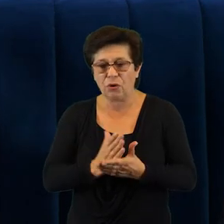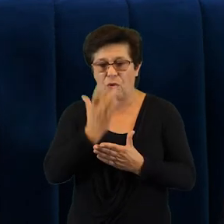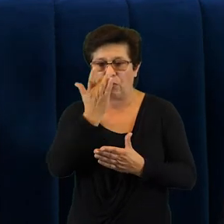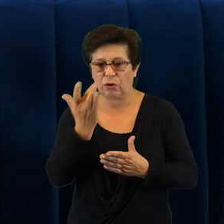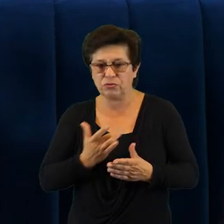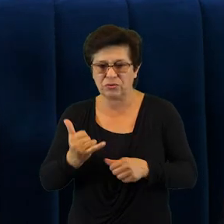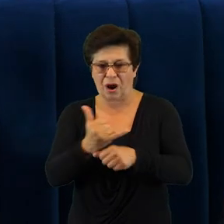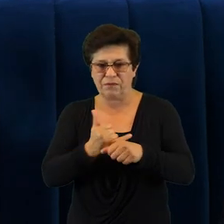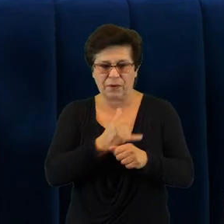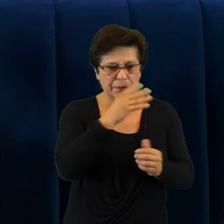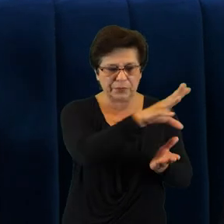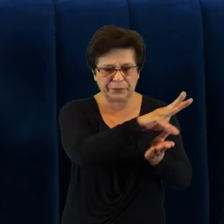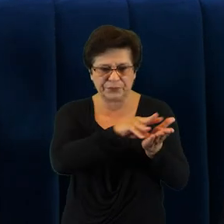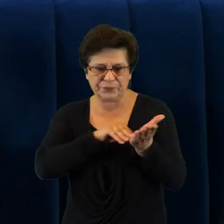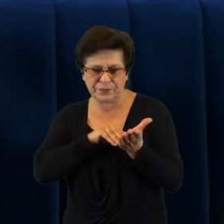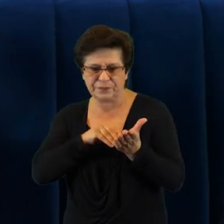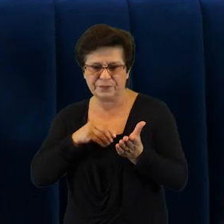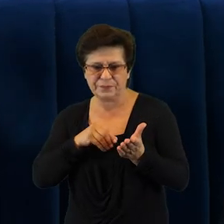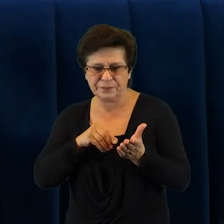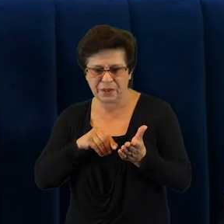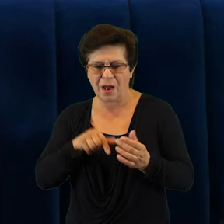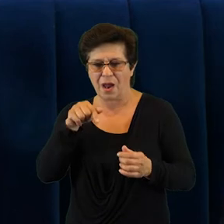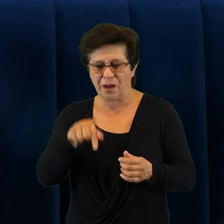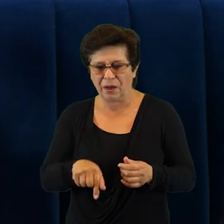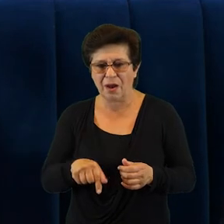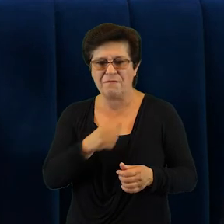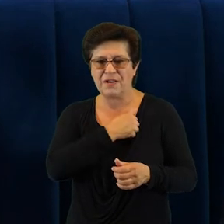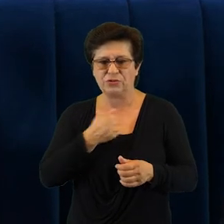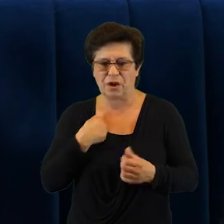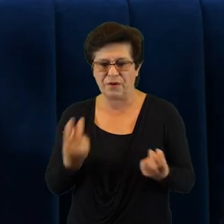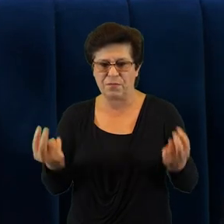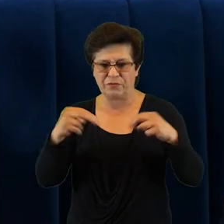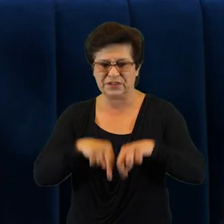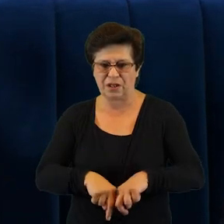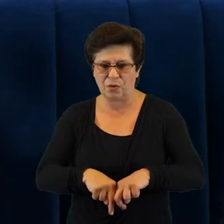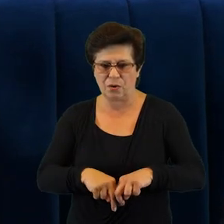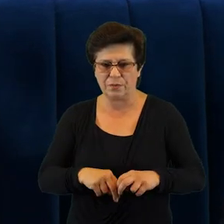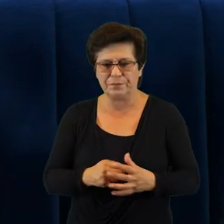Spotkania poetów rosyjskich, czytania w kawiarniach dla tłumów ludzi, również po rewolucji bolszewickiej,